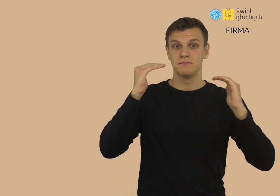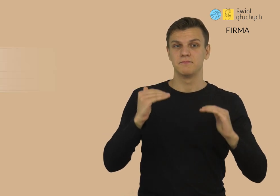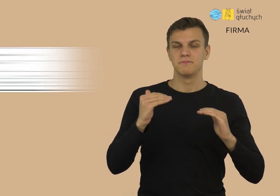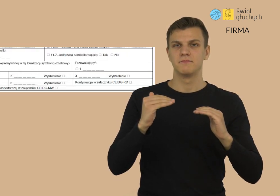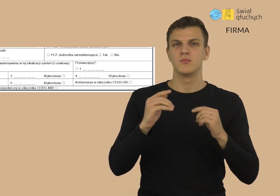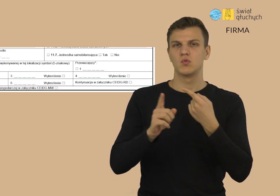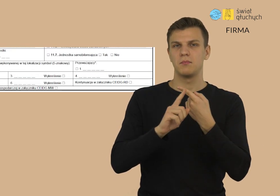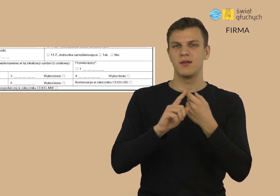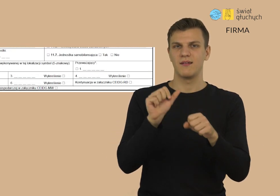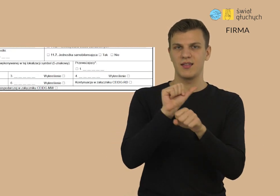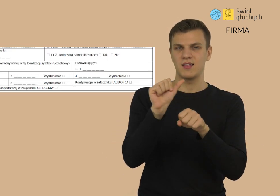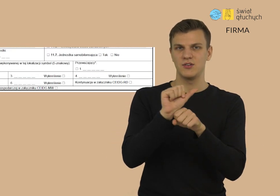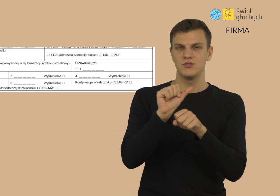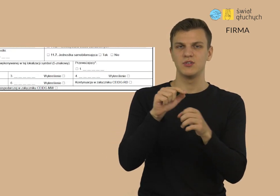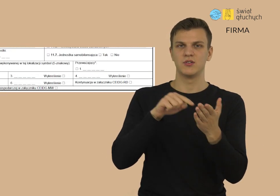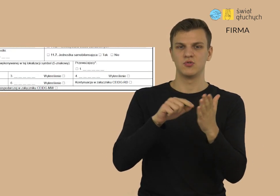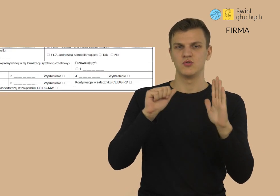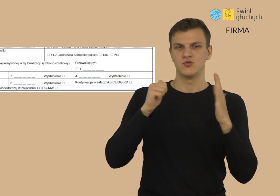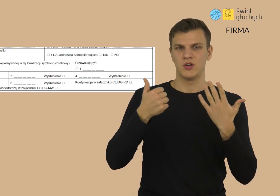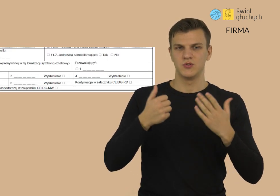Punkt 11.6